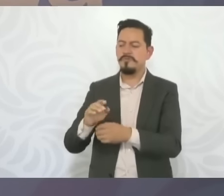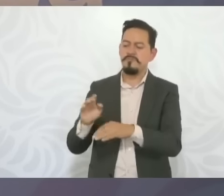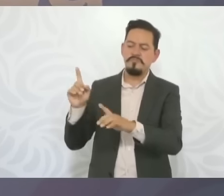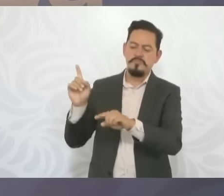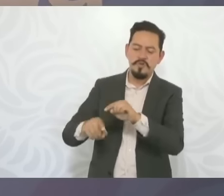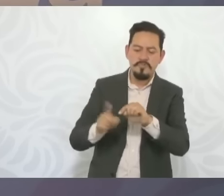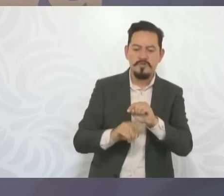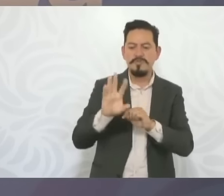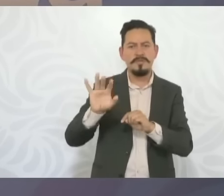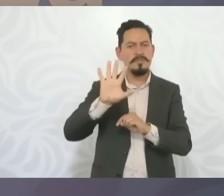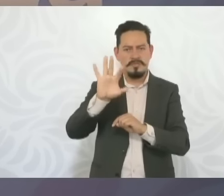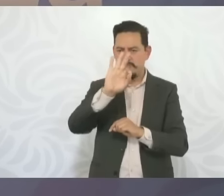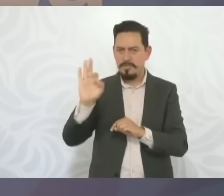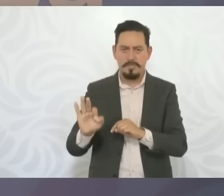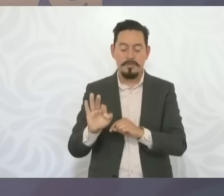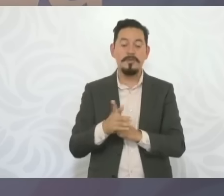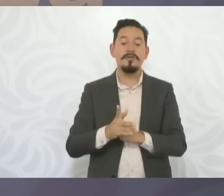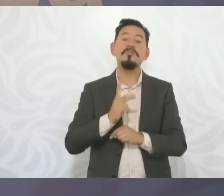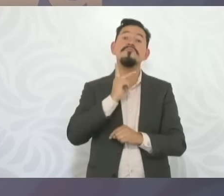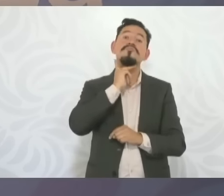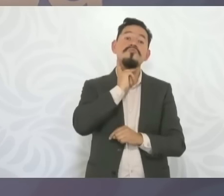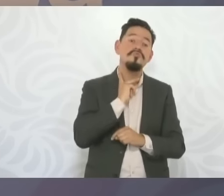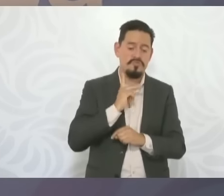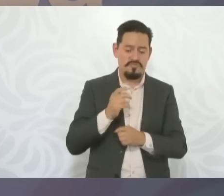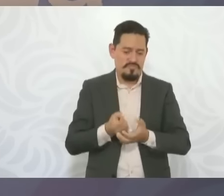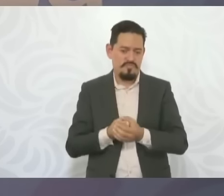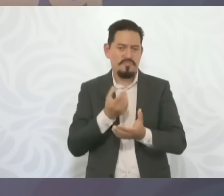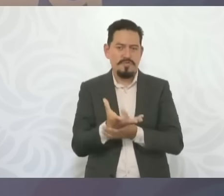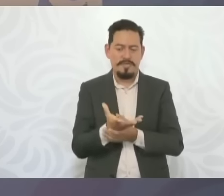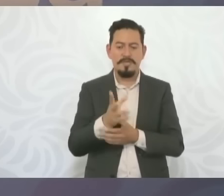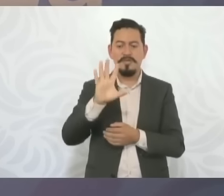La perforación de pozos petroleros se redujo en 87% y la producción de